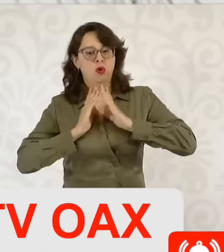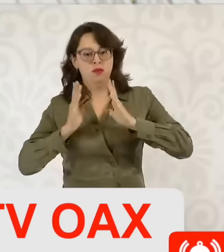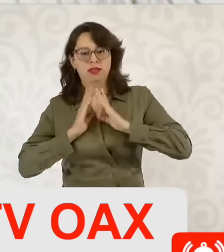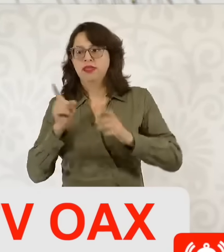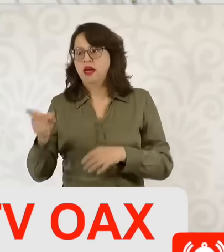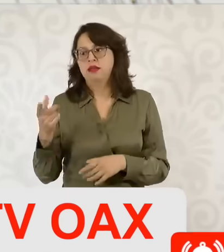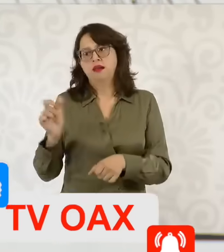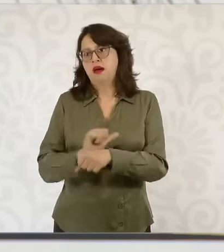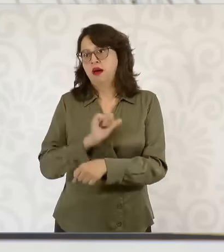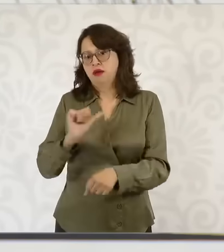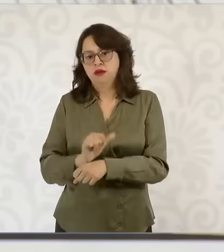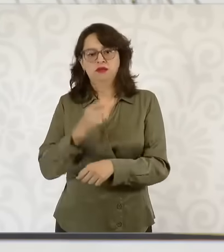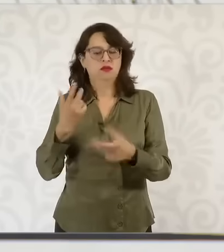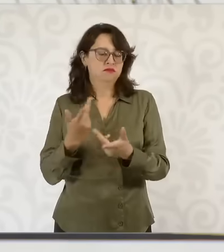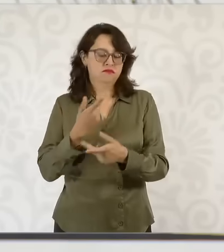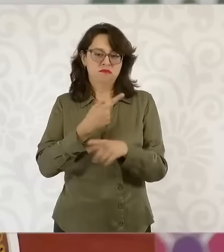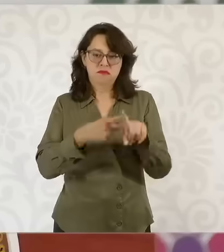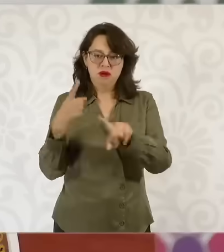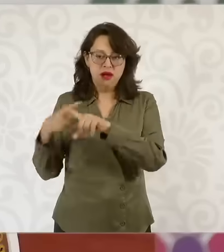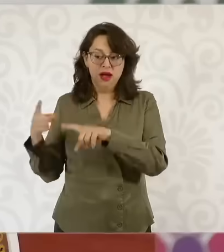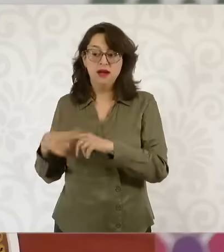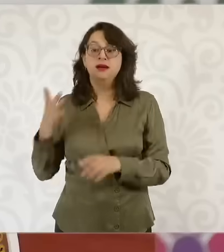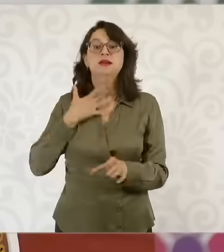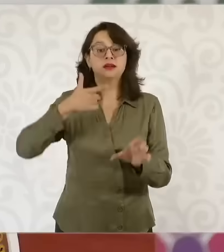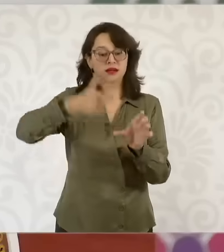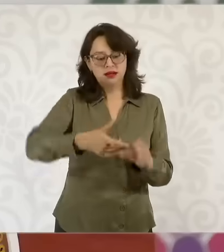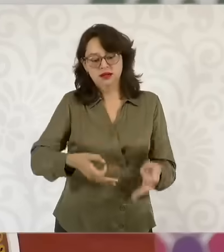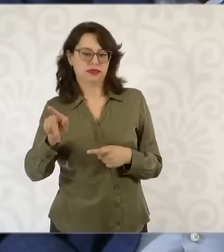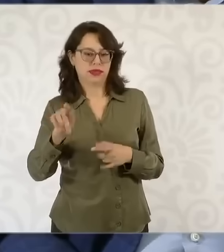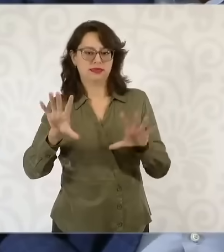por ejemplo. Claro que tienen que hacerse las pruebas para saber si el combustible es bueno.